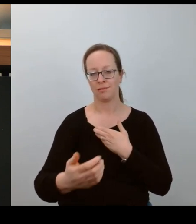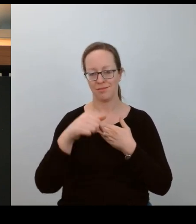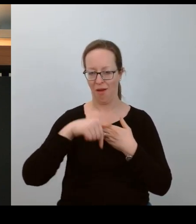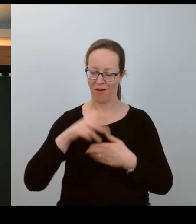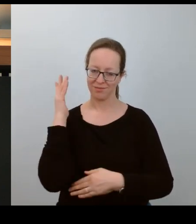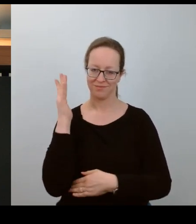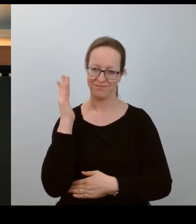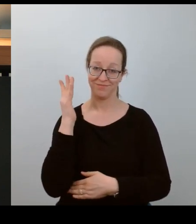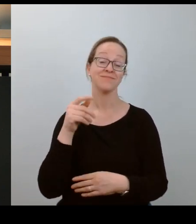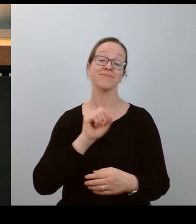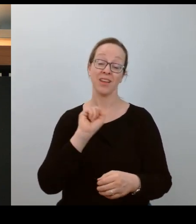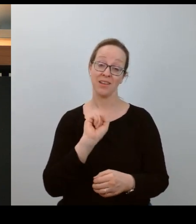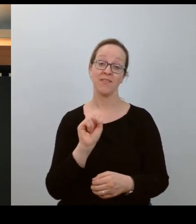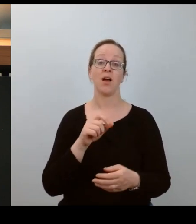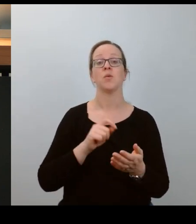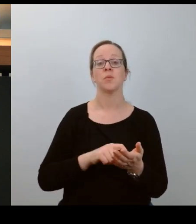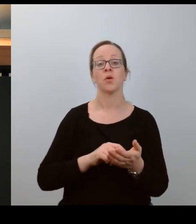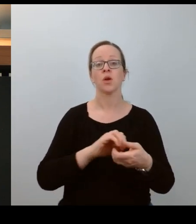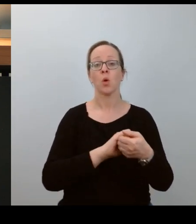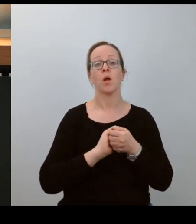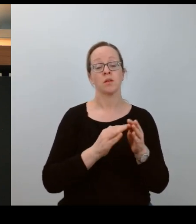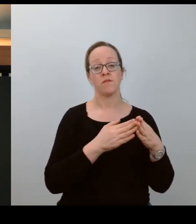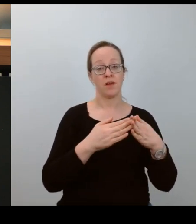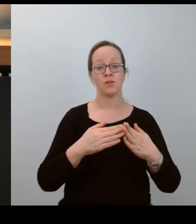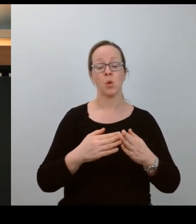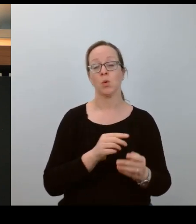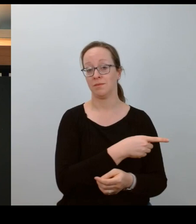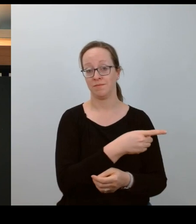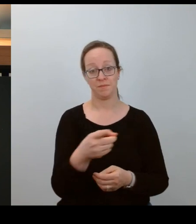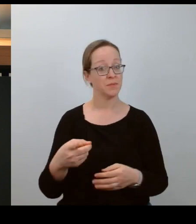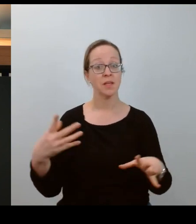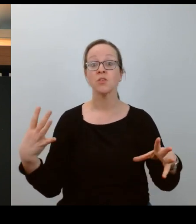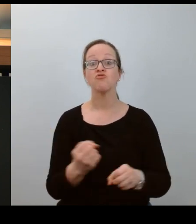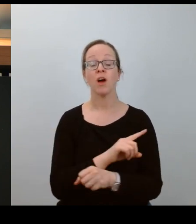Wir erinnern uns alle: Die Amtszeit der Beauftragten für Datenschutz und